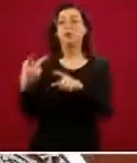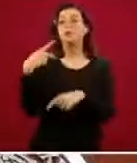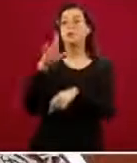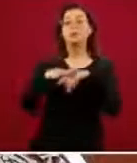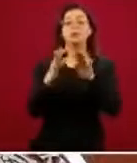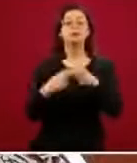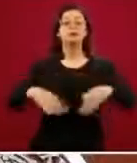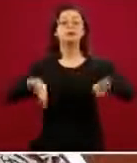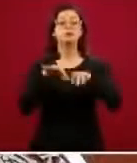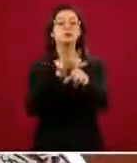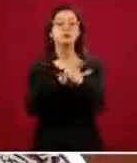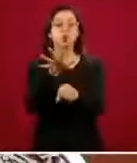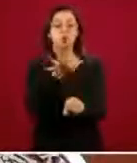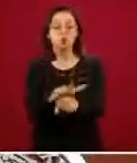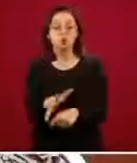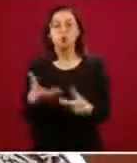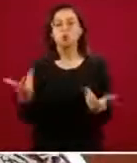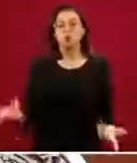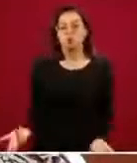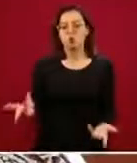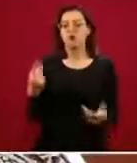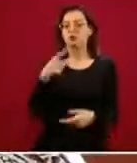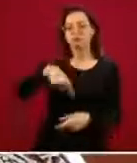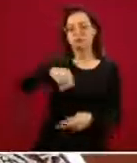los enteros a las cuentas de los trabajadores.